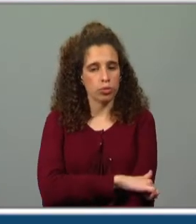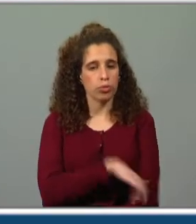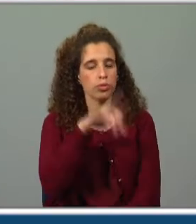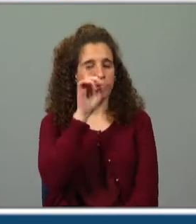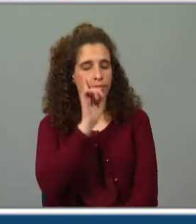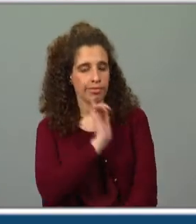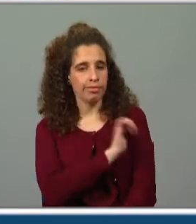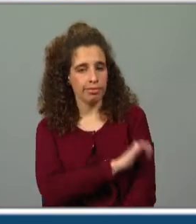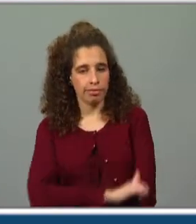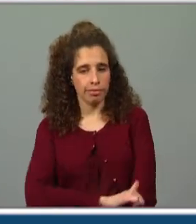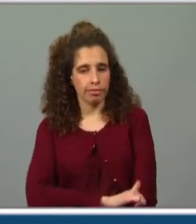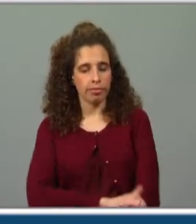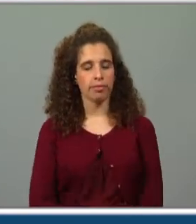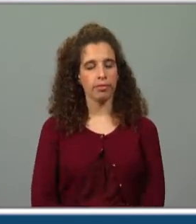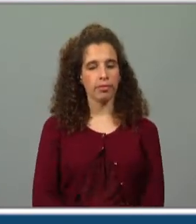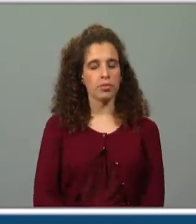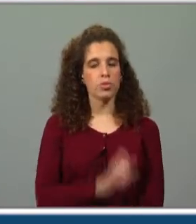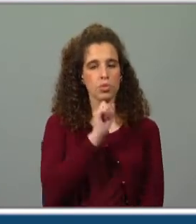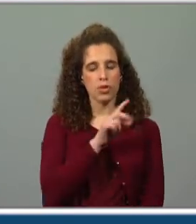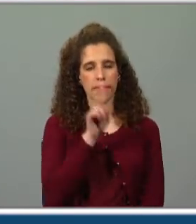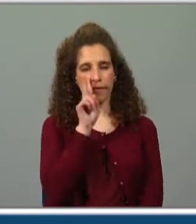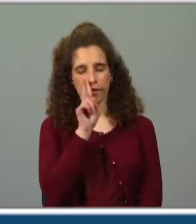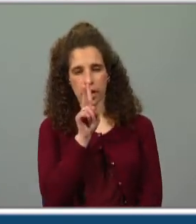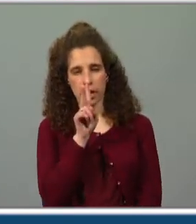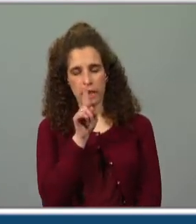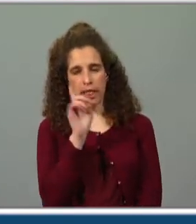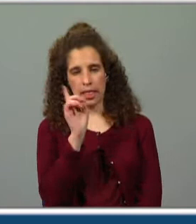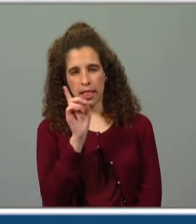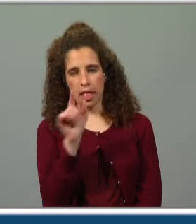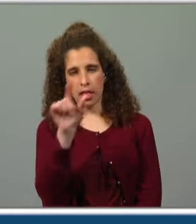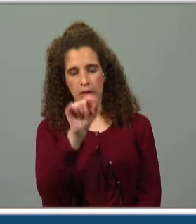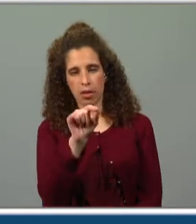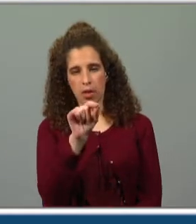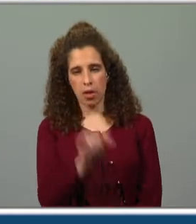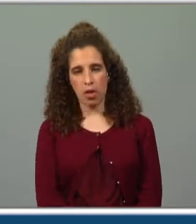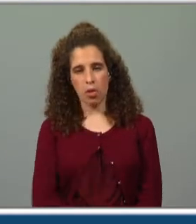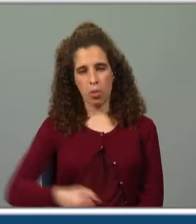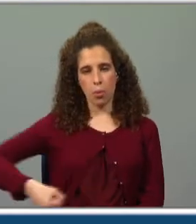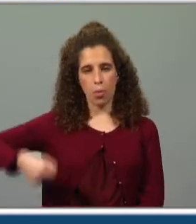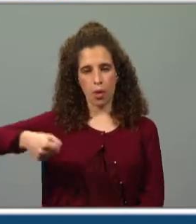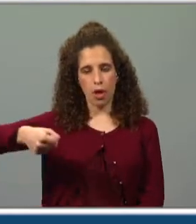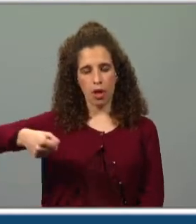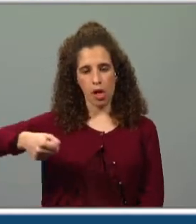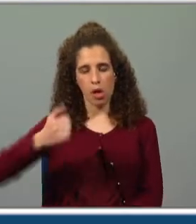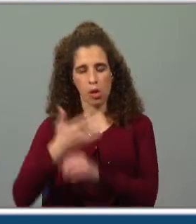uma rapariga podemos observar que está lá também um balde outro aspecto que 一個女孩，我們可以看到她是還有一個桶的另一個方面是